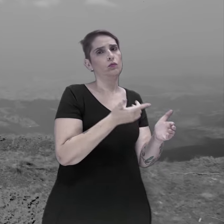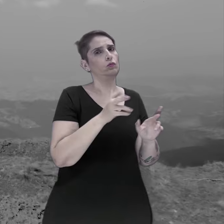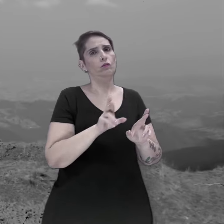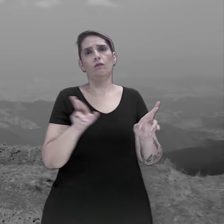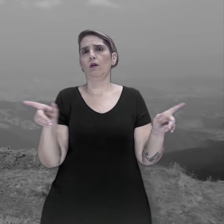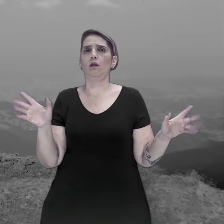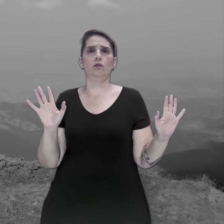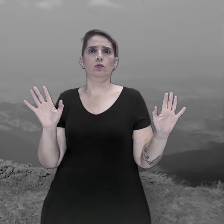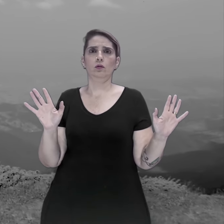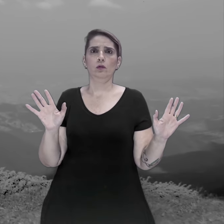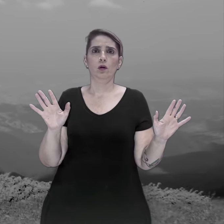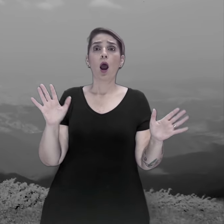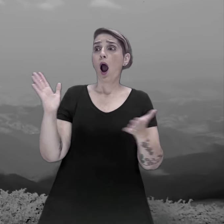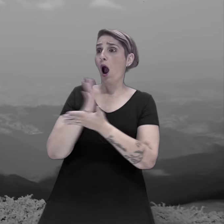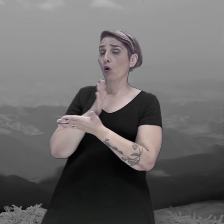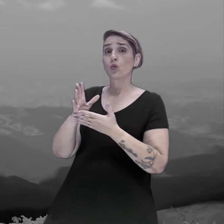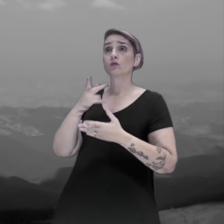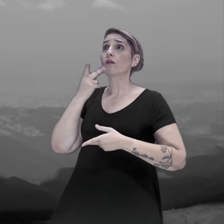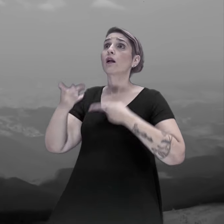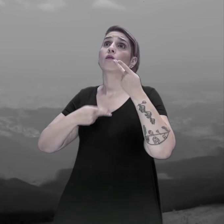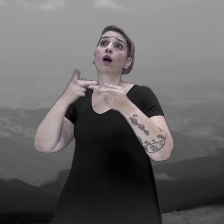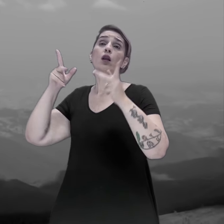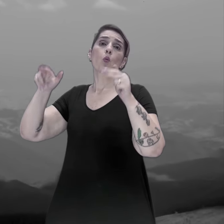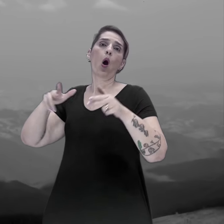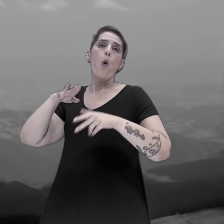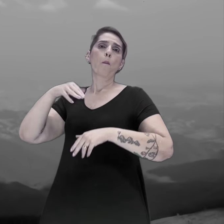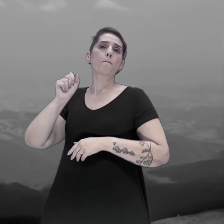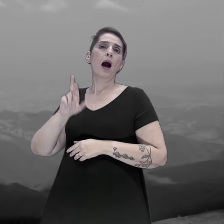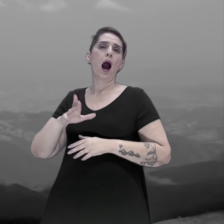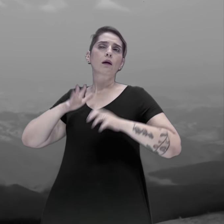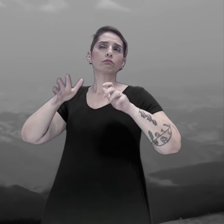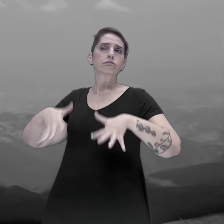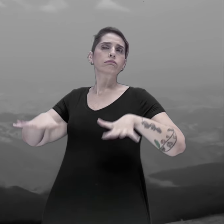Muitos falam como o mar, mas vivem como os pântanos.